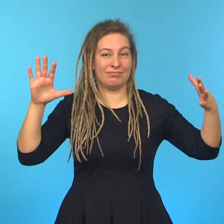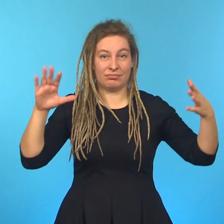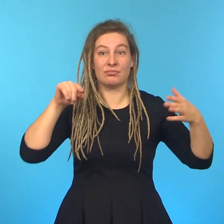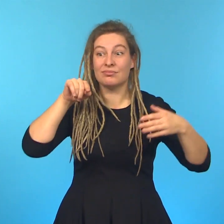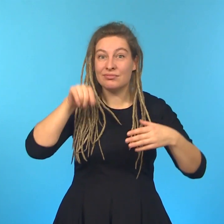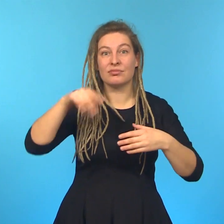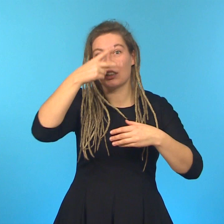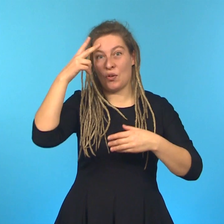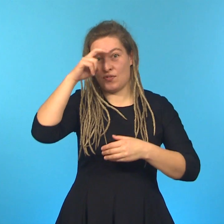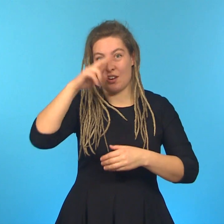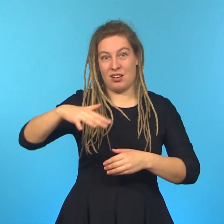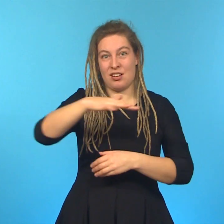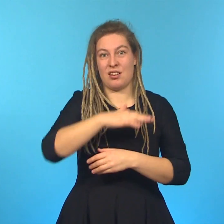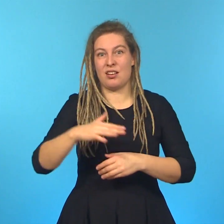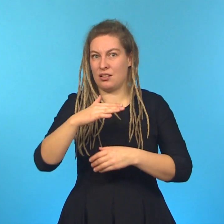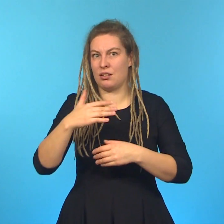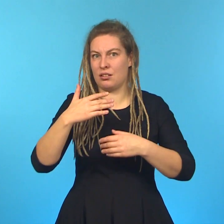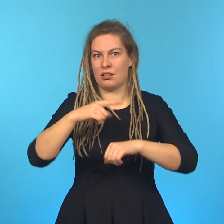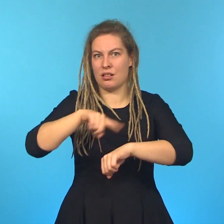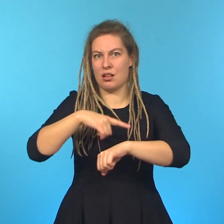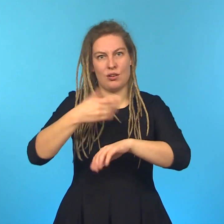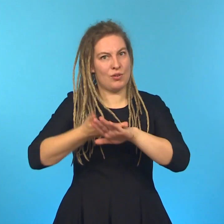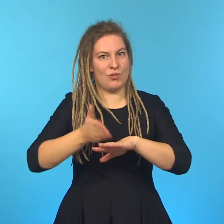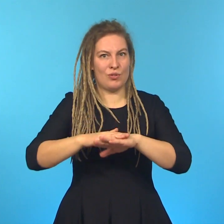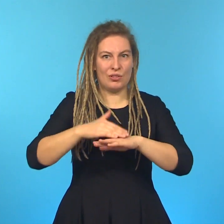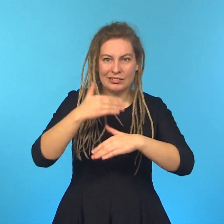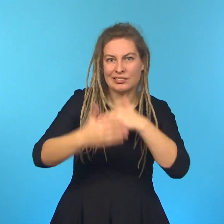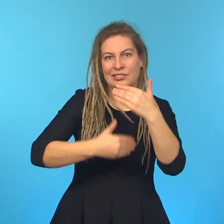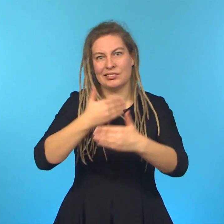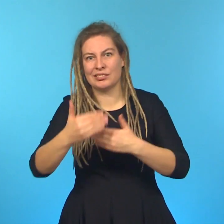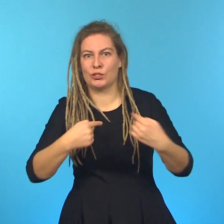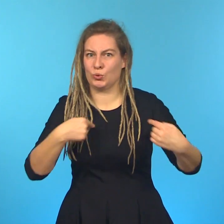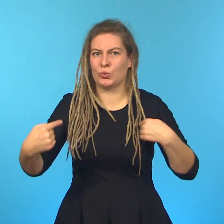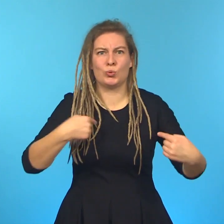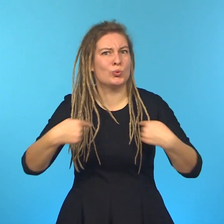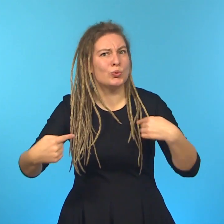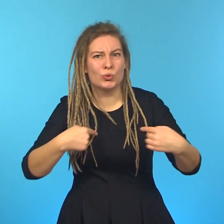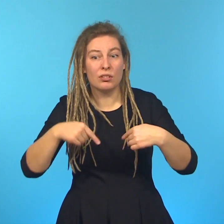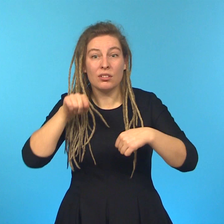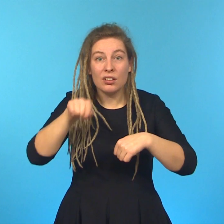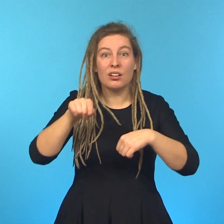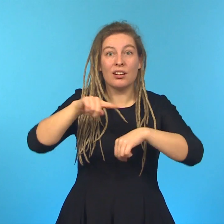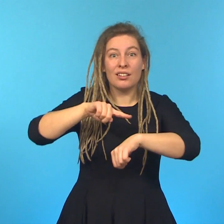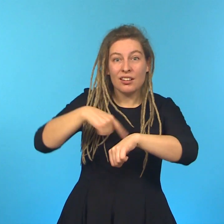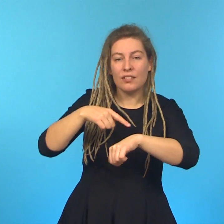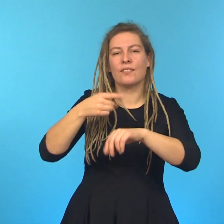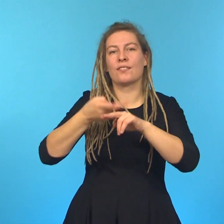prasidėjo nelengvas, krauju ir prakaitu paženklintas Lietuvos Respublikos kūrimosi procesas.